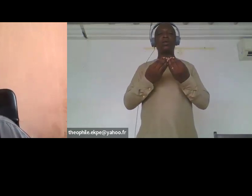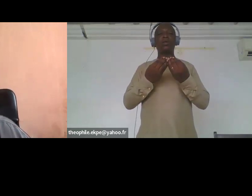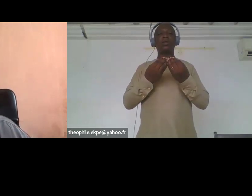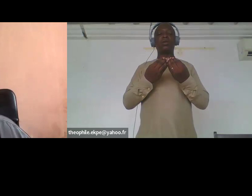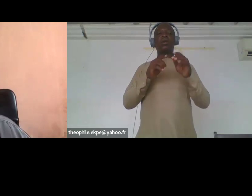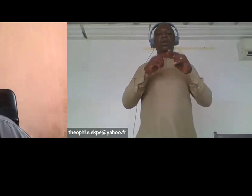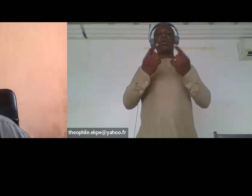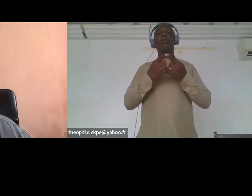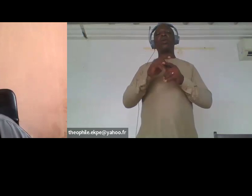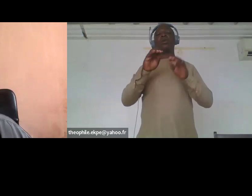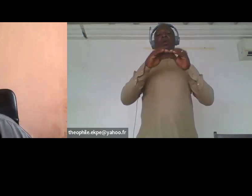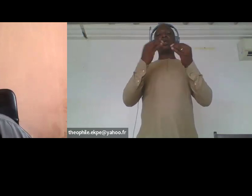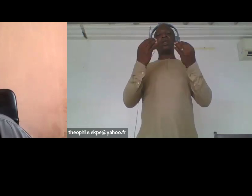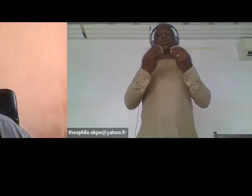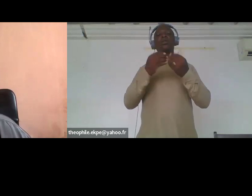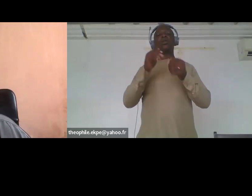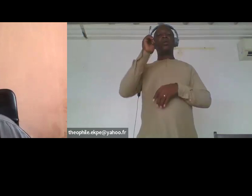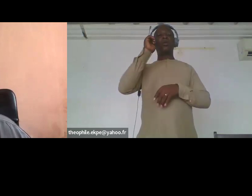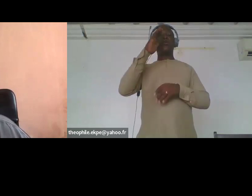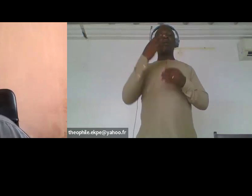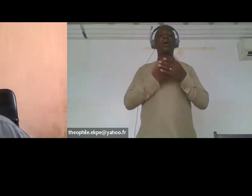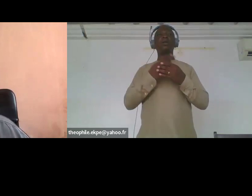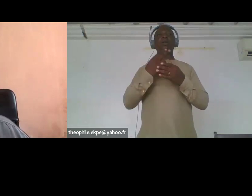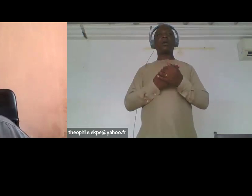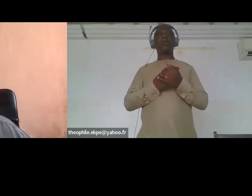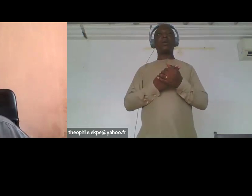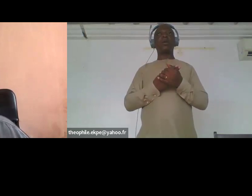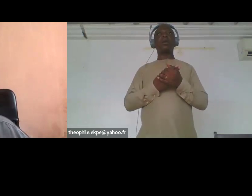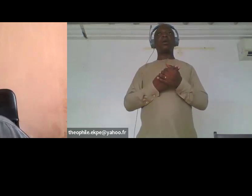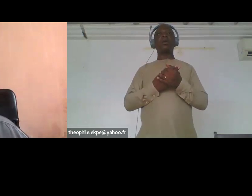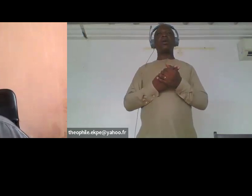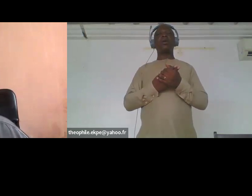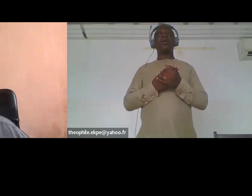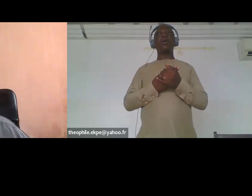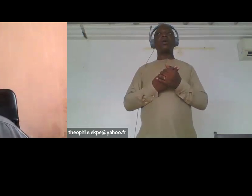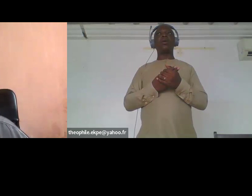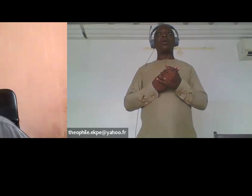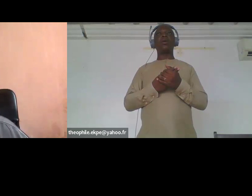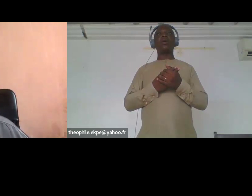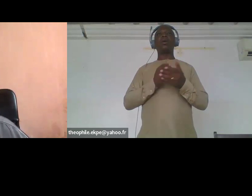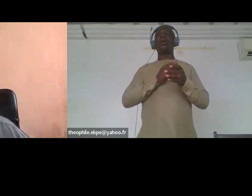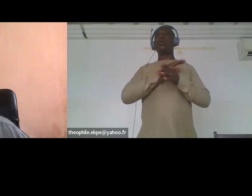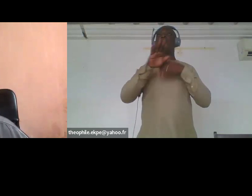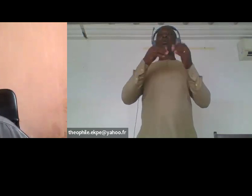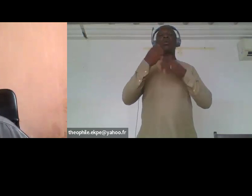organisations de femmes handicapées euh across tout de toute l'Afrique et avec